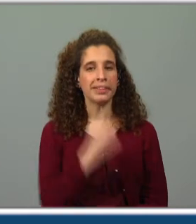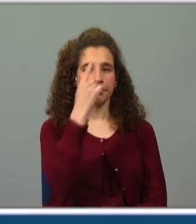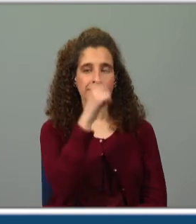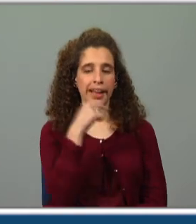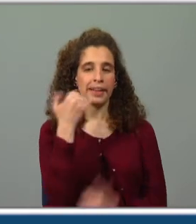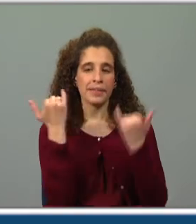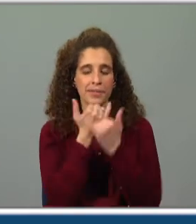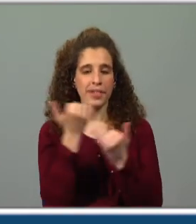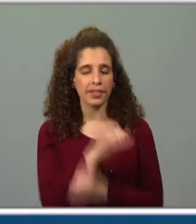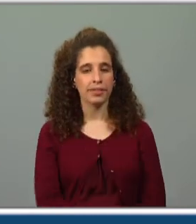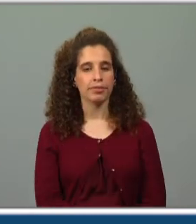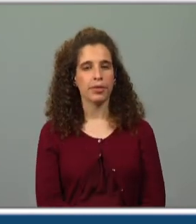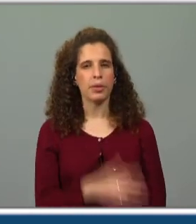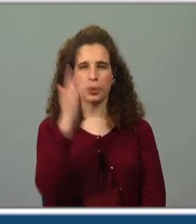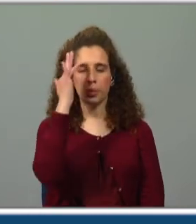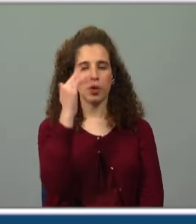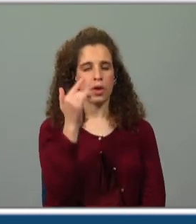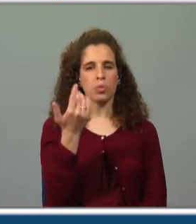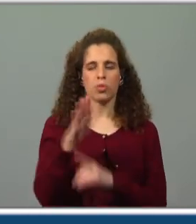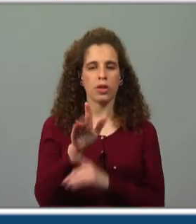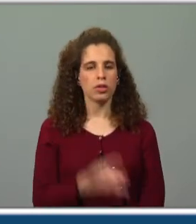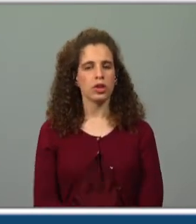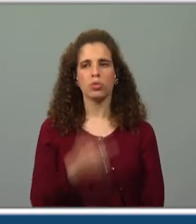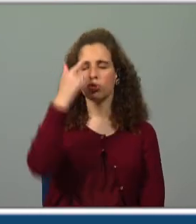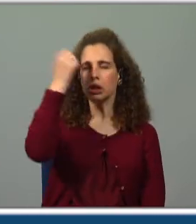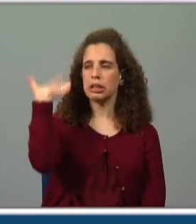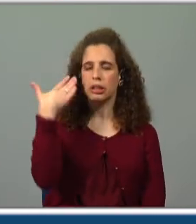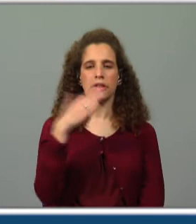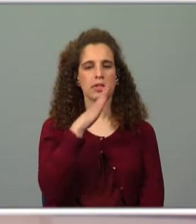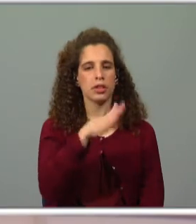feliz vamos imaginar um destes presente tinhamos esquecido de indicar os 快樂讓我們想像一下其中的一個我們忘了提